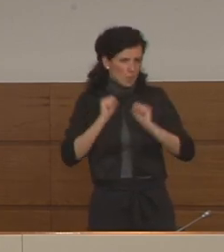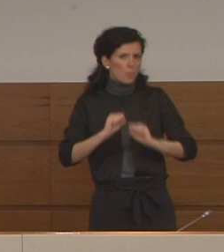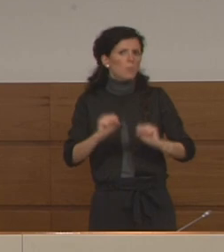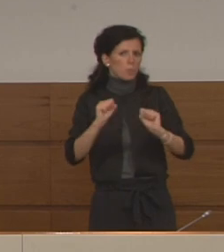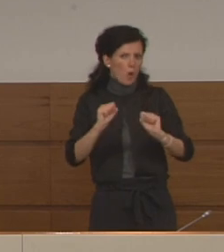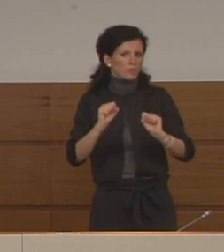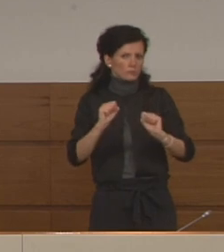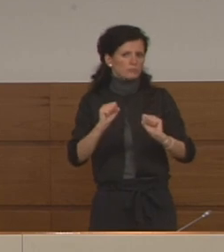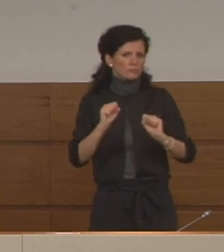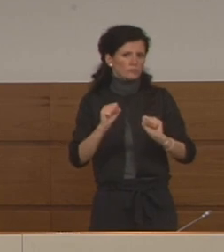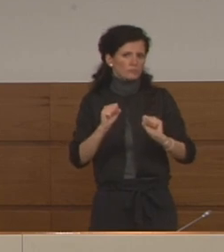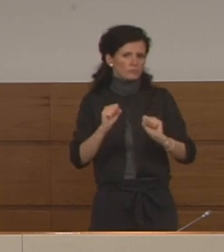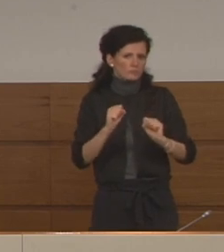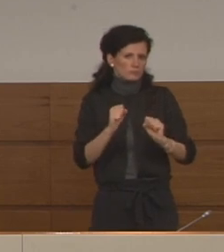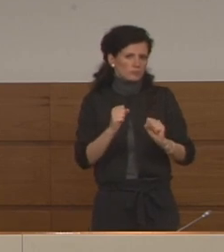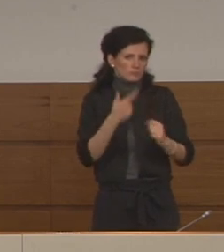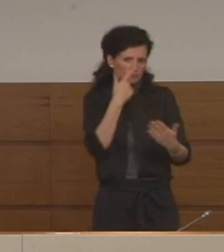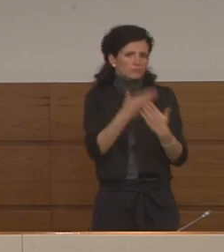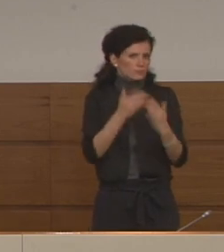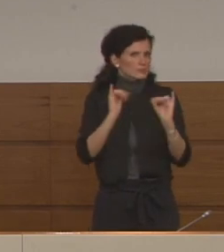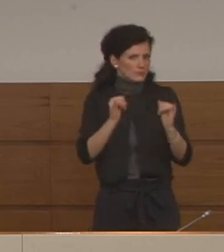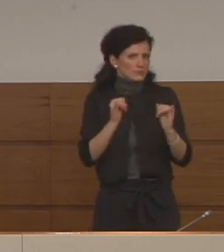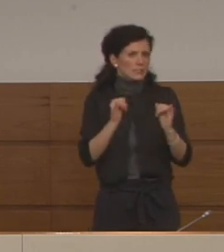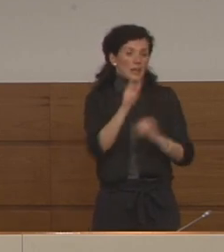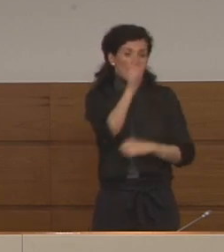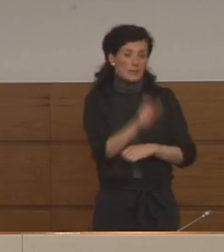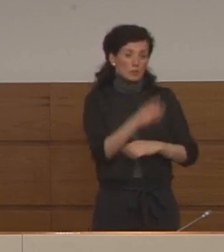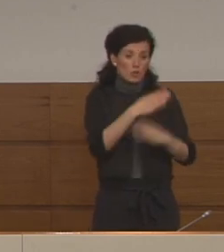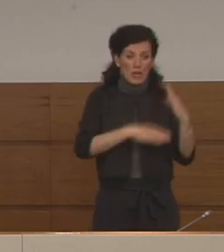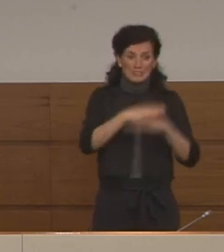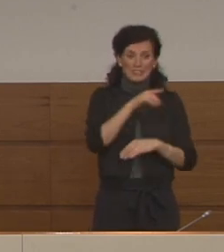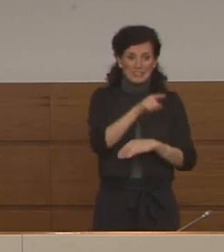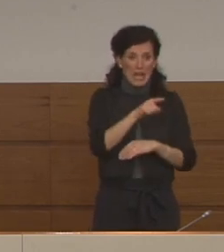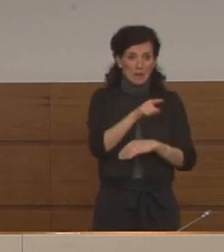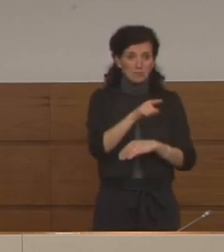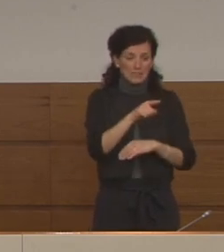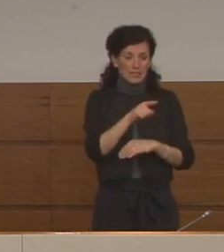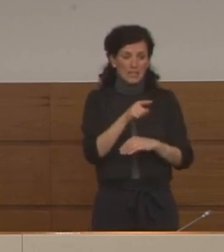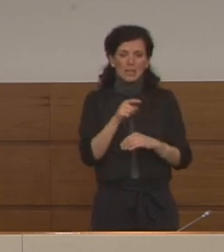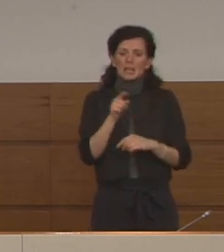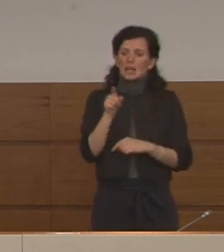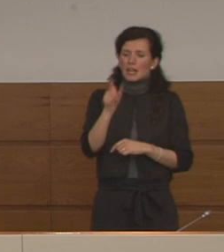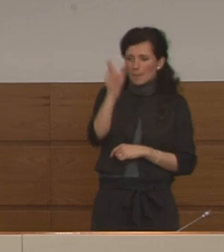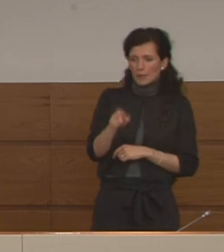E' ovvio che si sta procedendo, ma la richiesta dei tamponi è molto complessa,